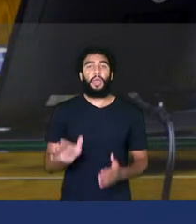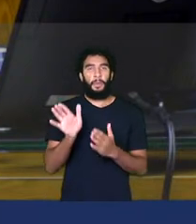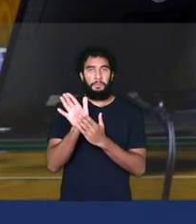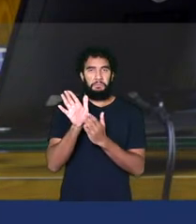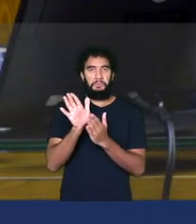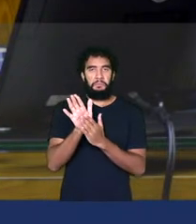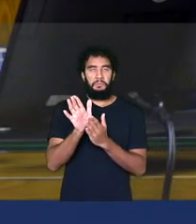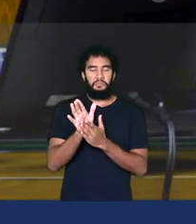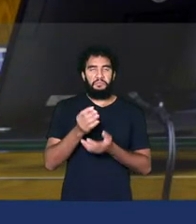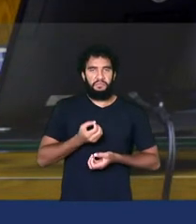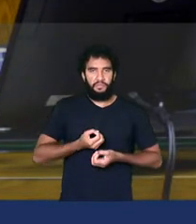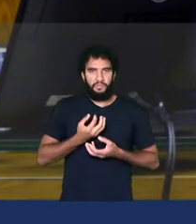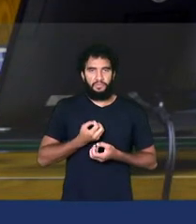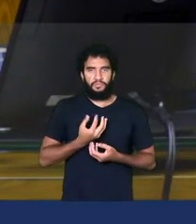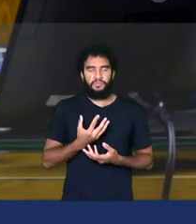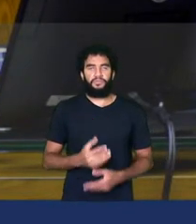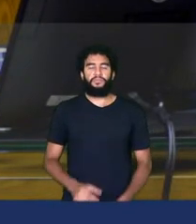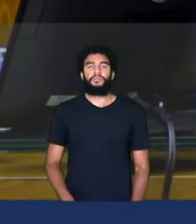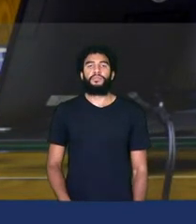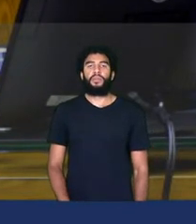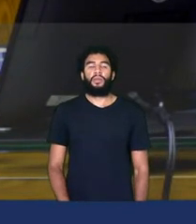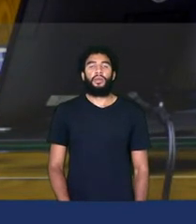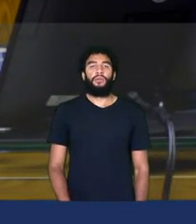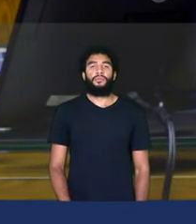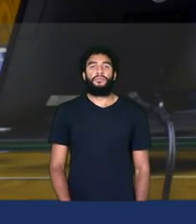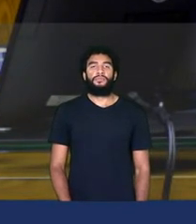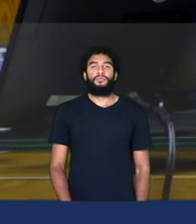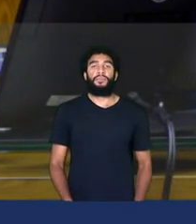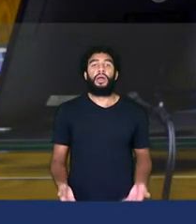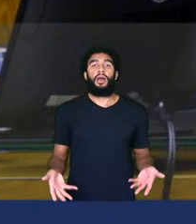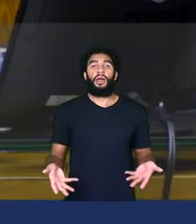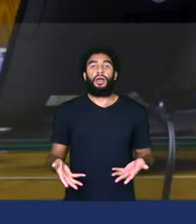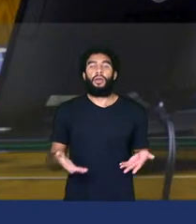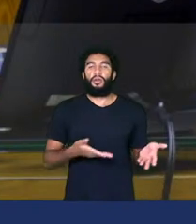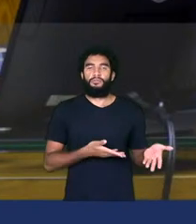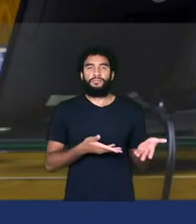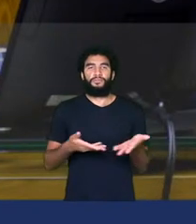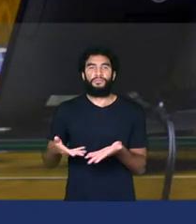DEPUTADA. PARABÉNS PELA FALA. AGORA NÓS VAMOS OUVIR O BAIANO, LÁ DE FEIRA DE